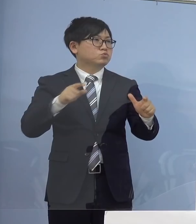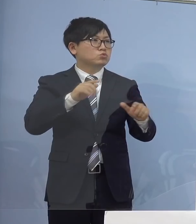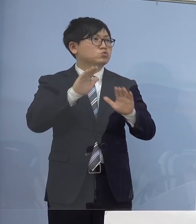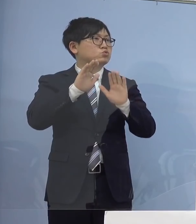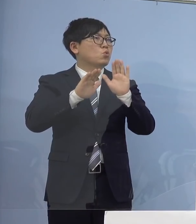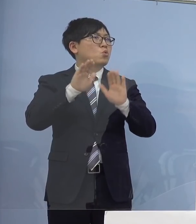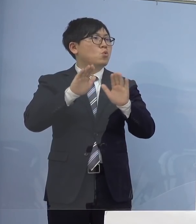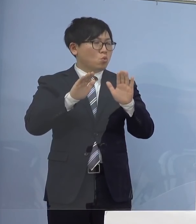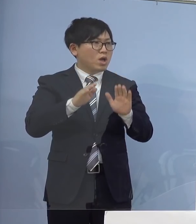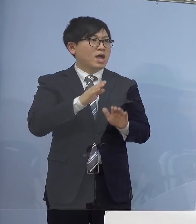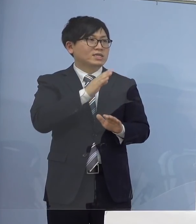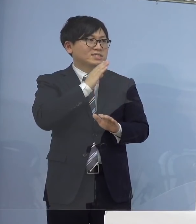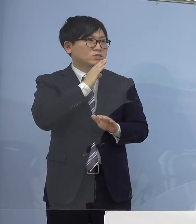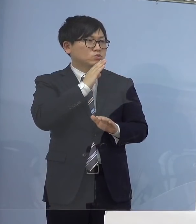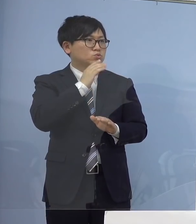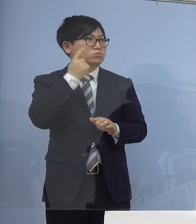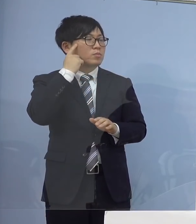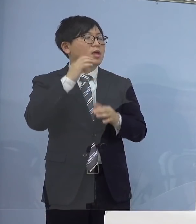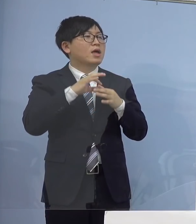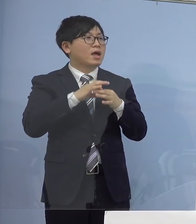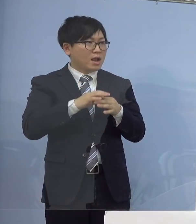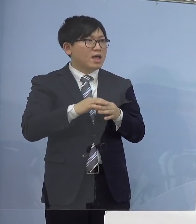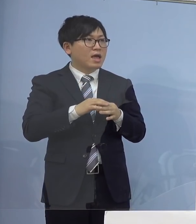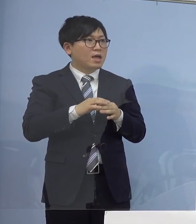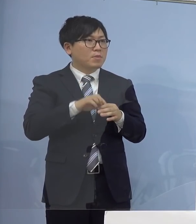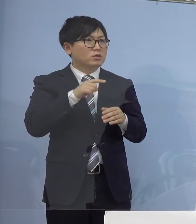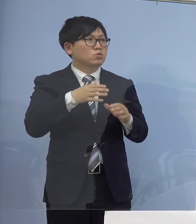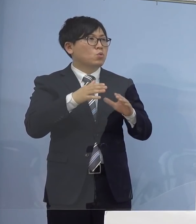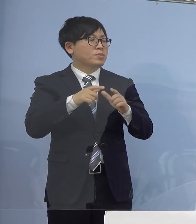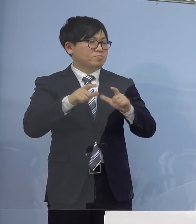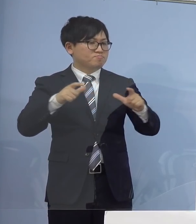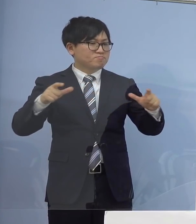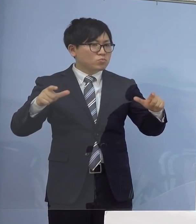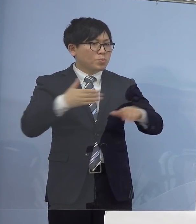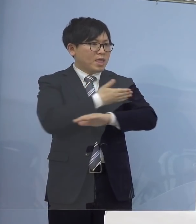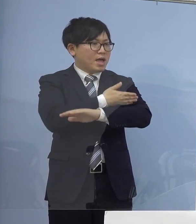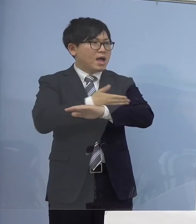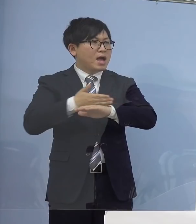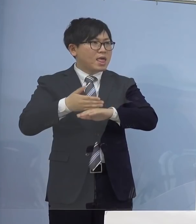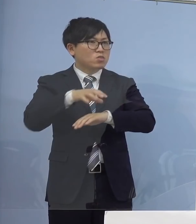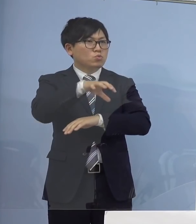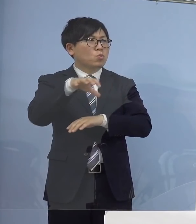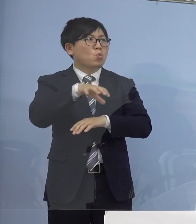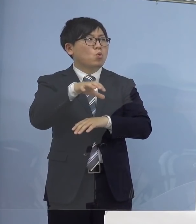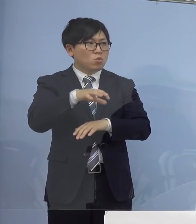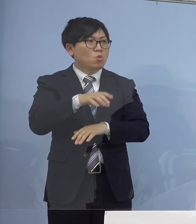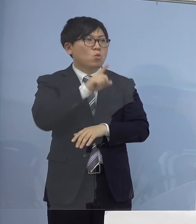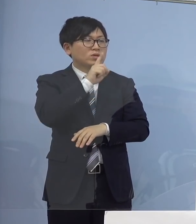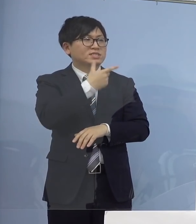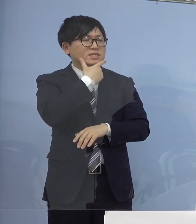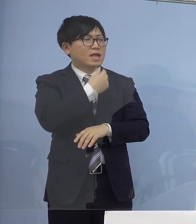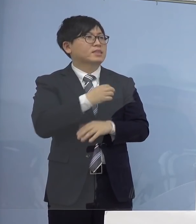その傾向を申し上げたかったと なのでどの方が飲食店関係かとかという特定は